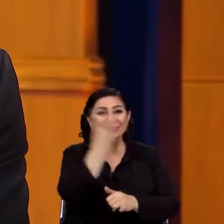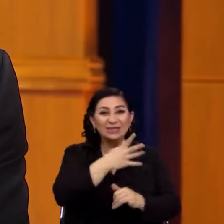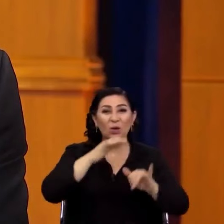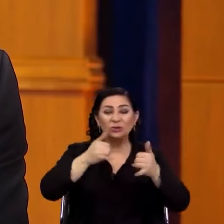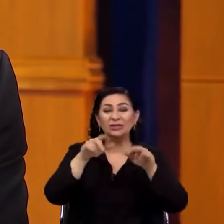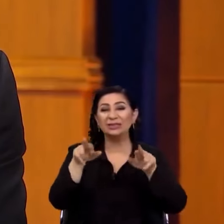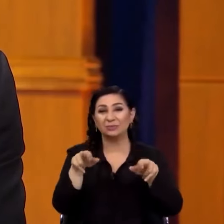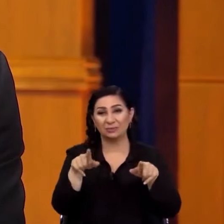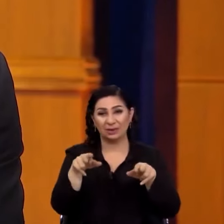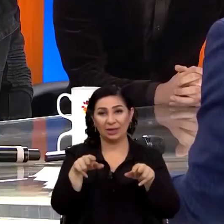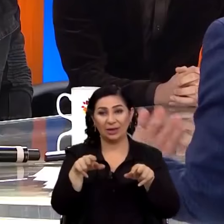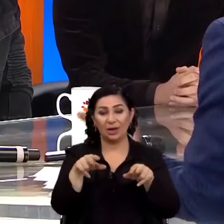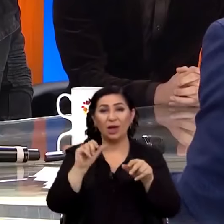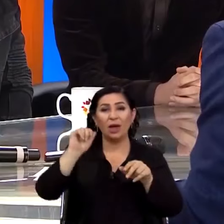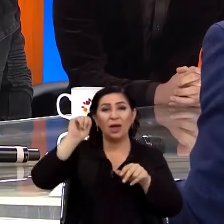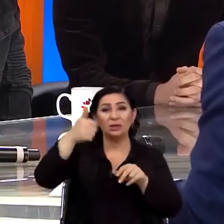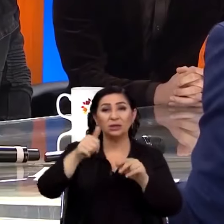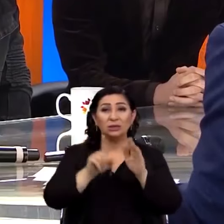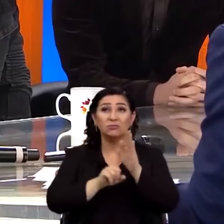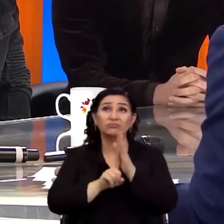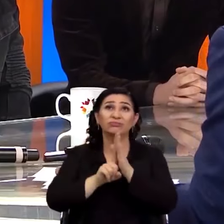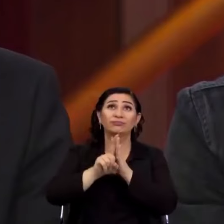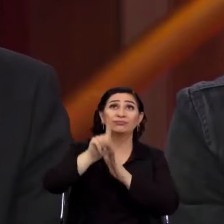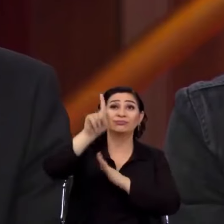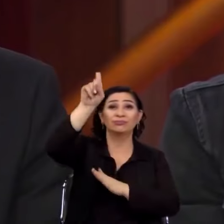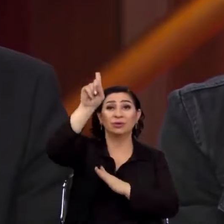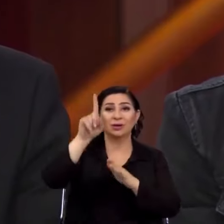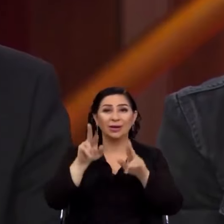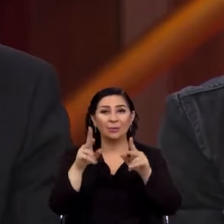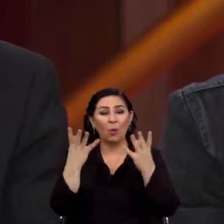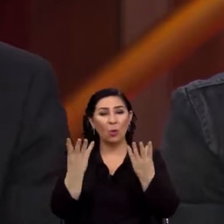gibi Eee ertesi gün reyting alan insanlar haline geliyorlar değil mi